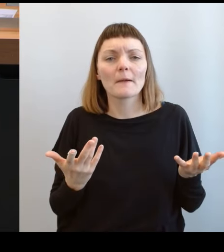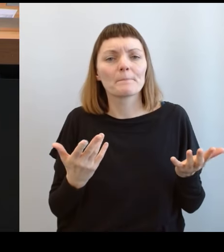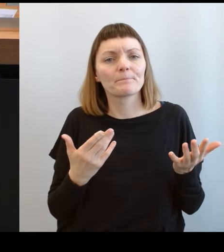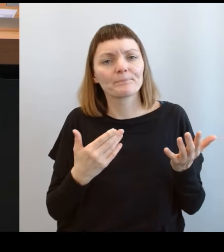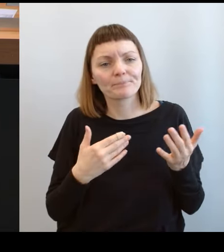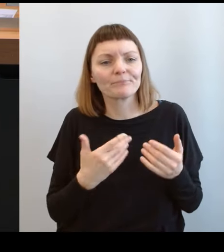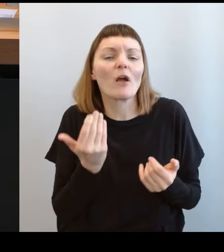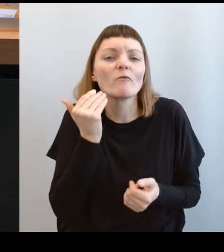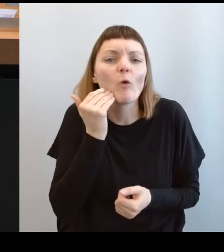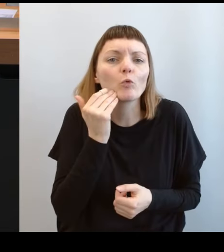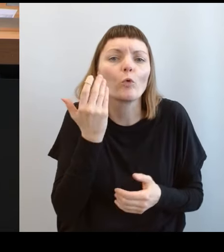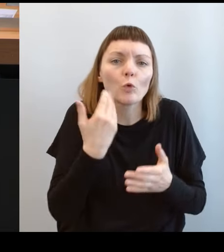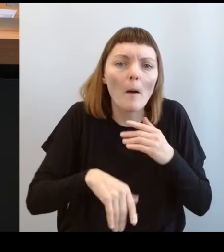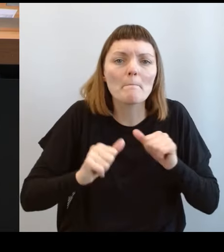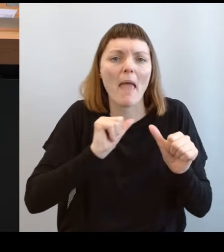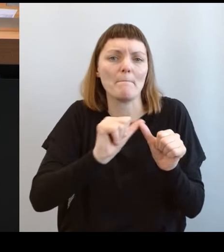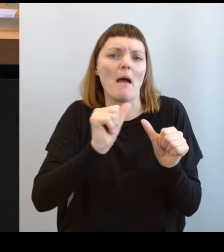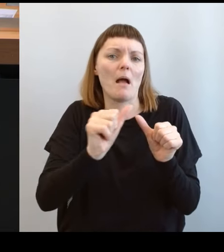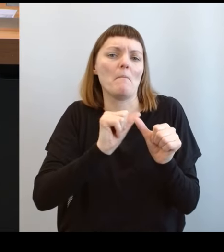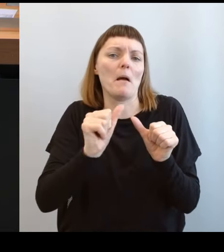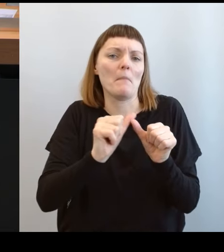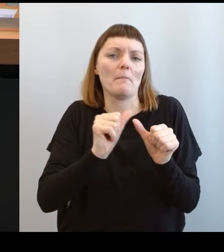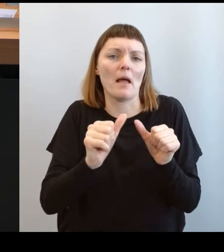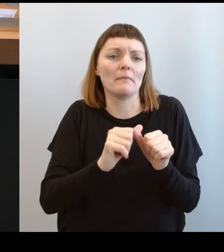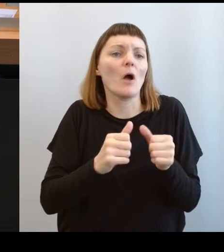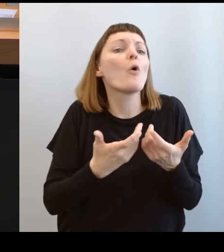Herzlichen Dank für Ihre Aufmerksamkeit. (Beifall)